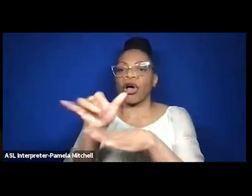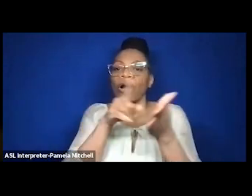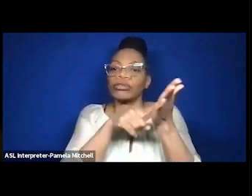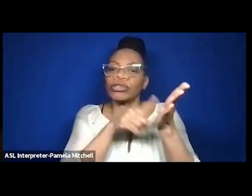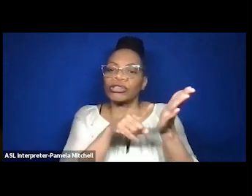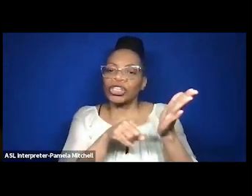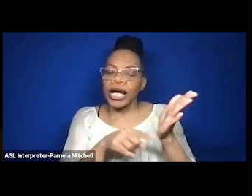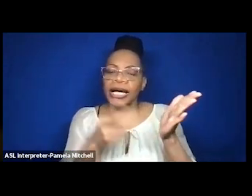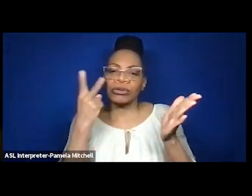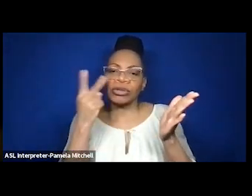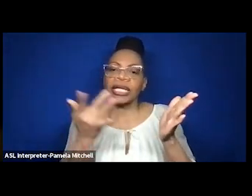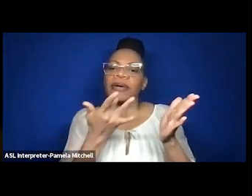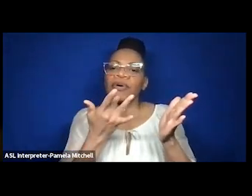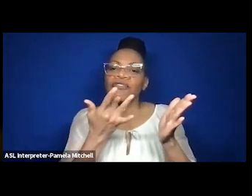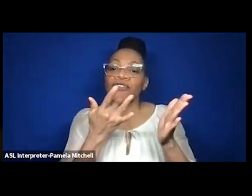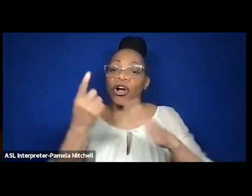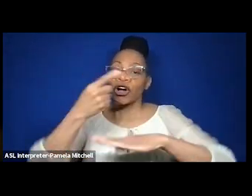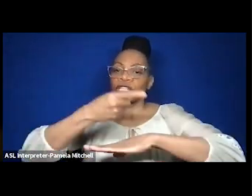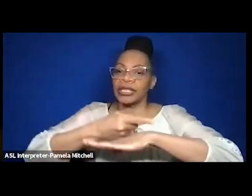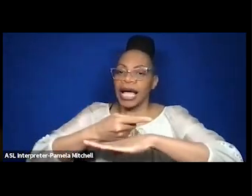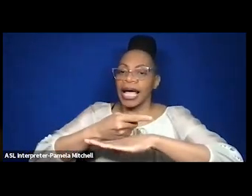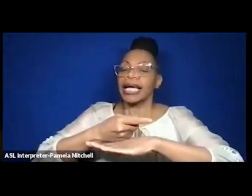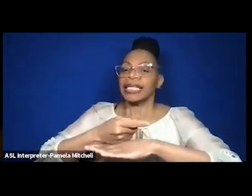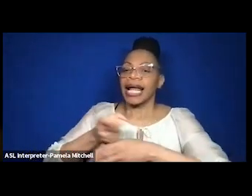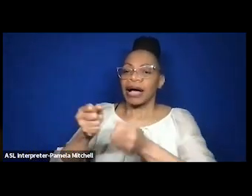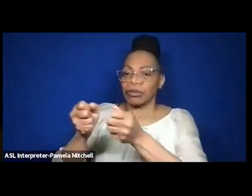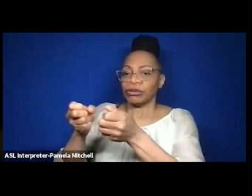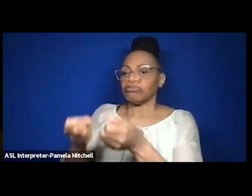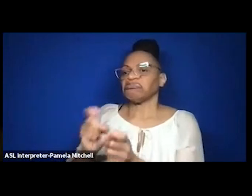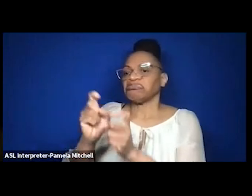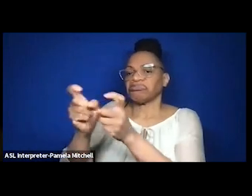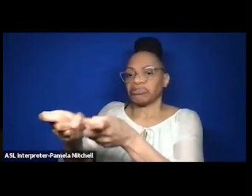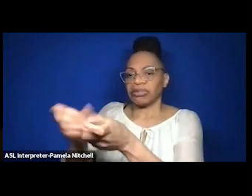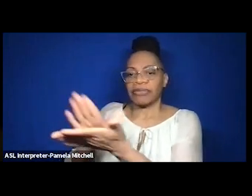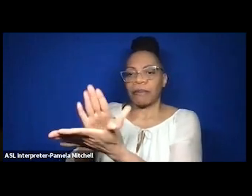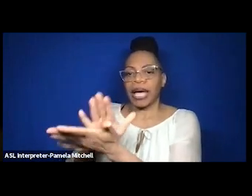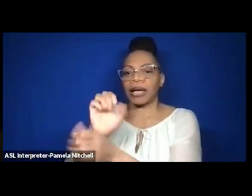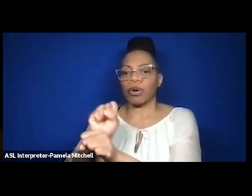para dejar el paquete de documentos. En el paquete, también tengo una etiqueta de adhesivo prehecha